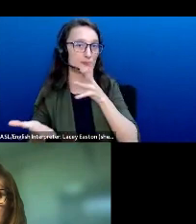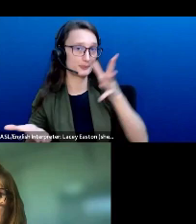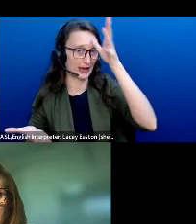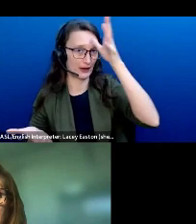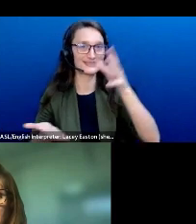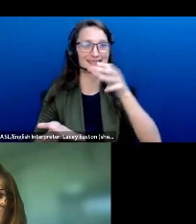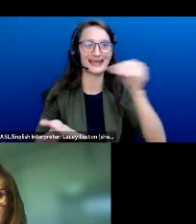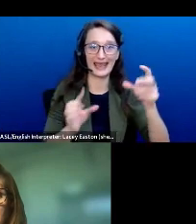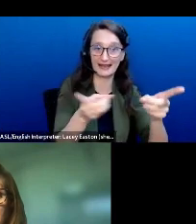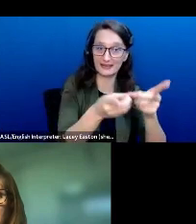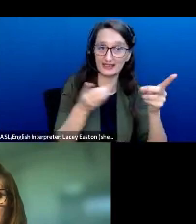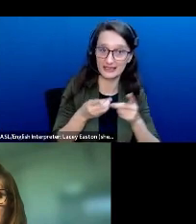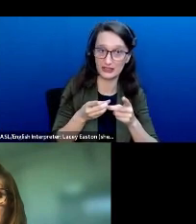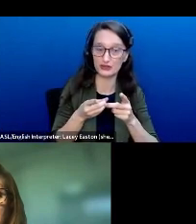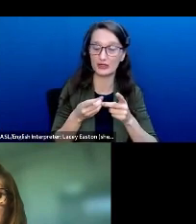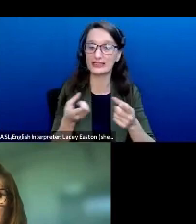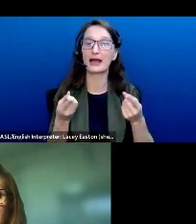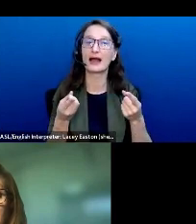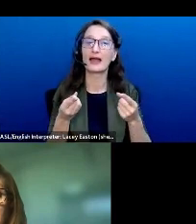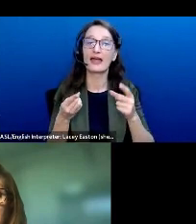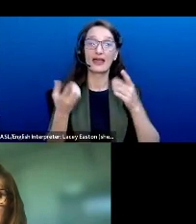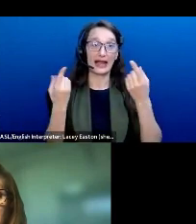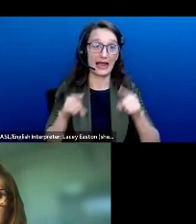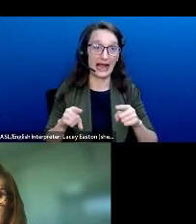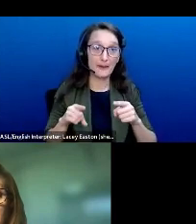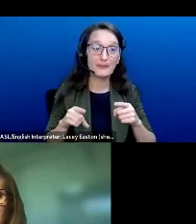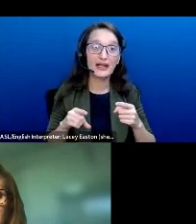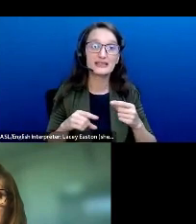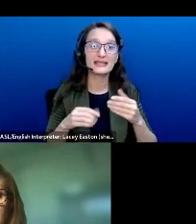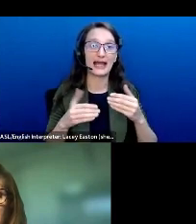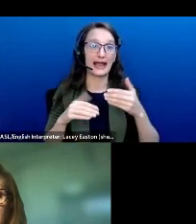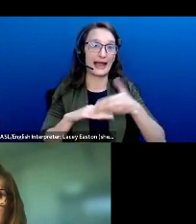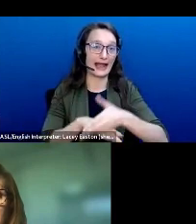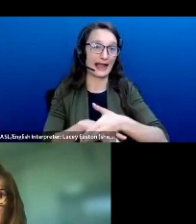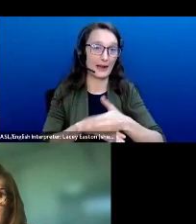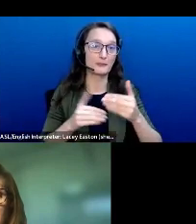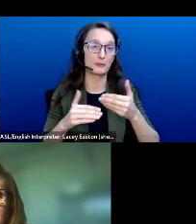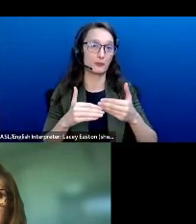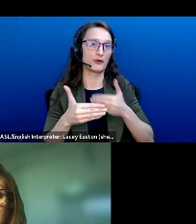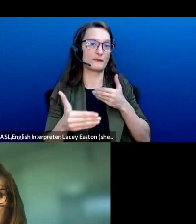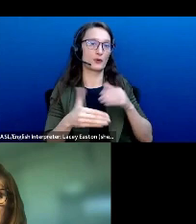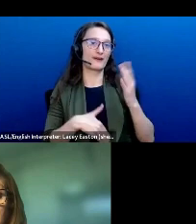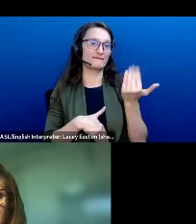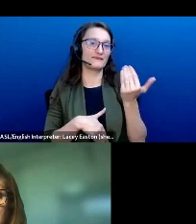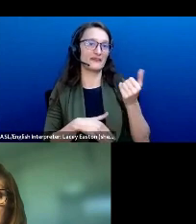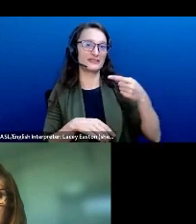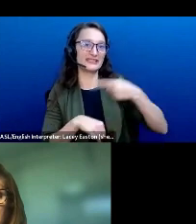días posteriores a la recepción de la notificación de los padres, solicitud de audiencia de proceso debido, el fiscal de distrito